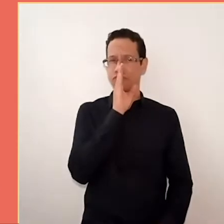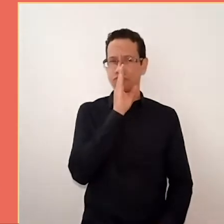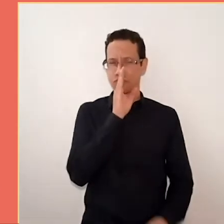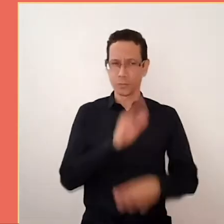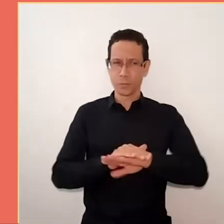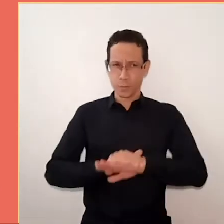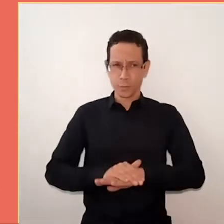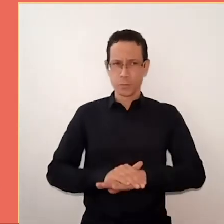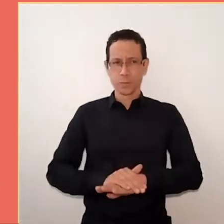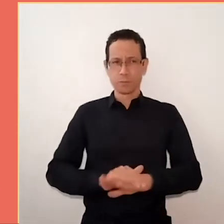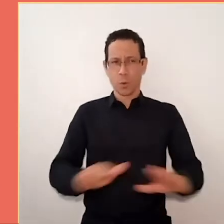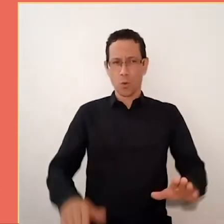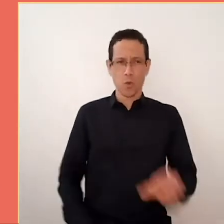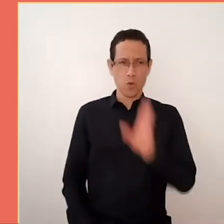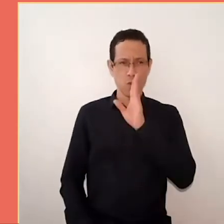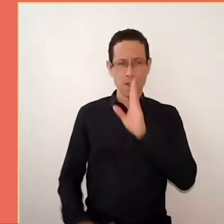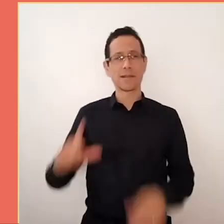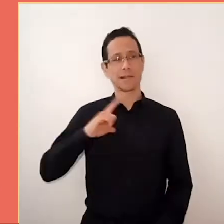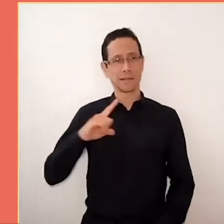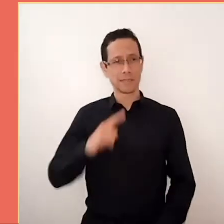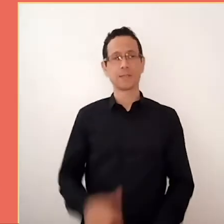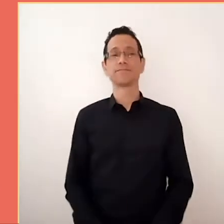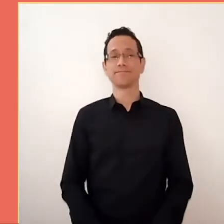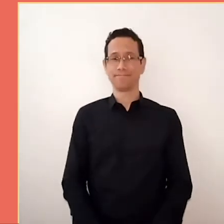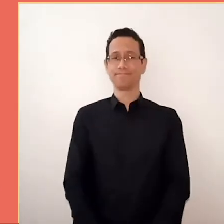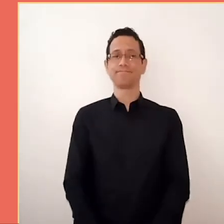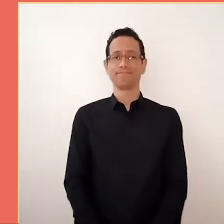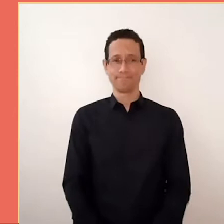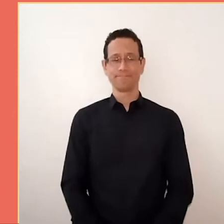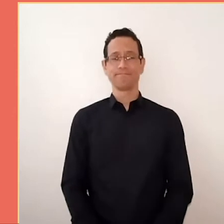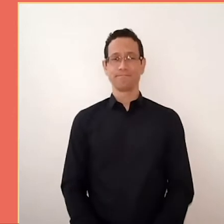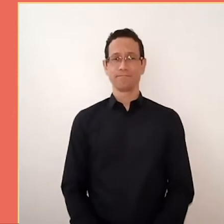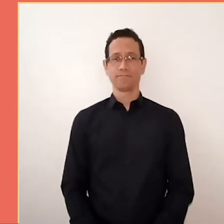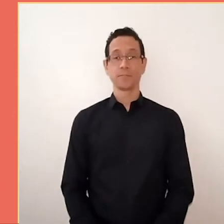Então, eu gosto de quando a gente pensa em começar do pequeno,